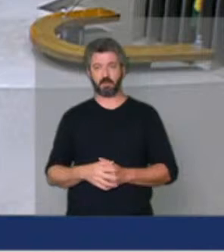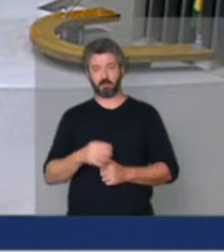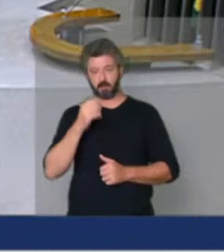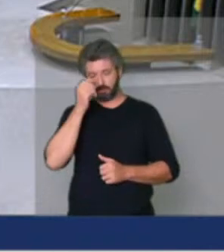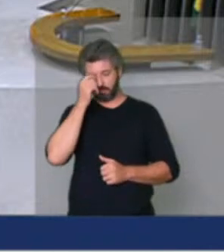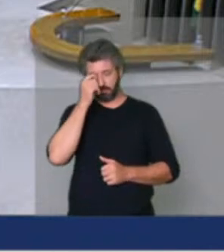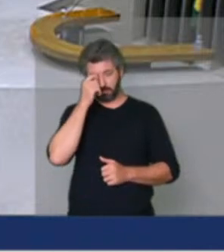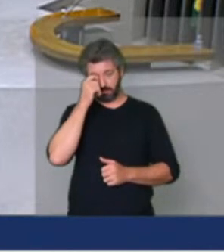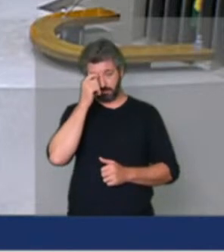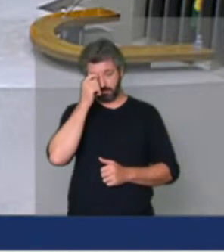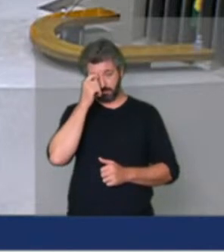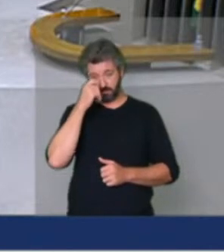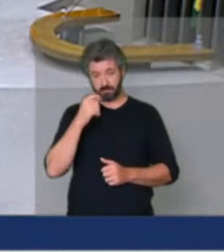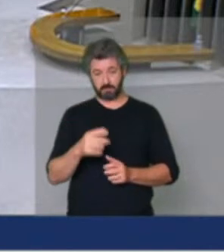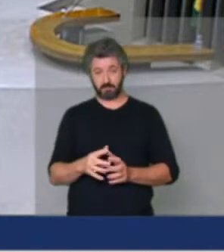DISTRITO FEDERAL É A PRÓXIMA